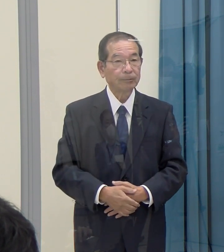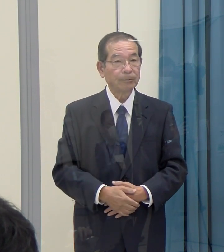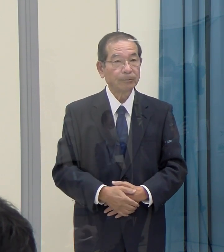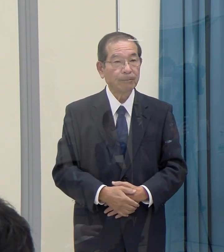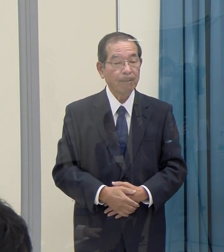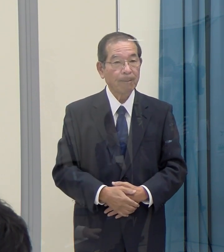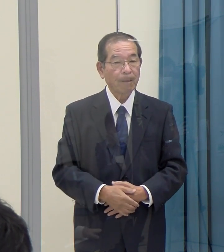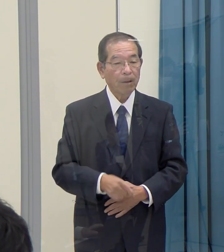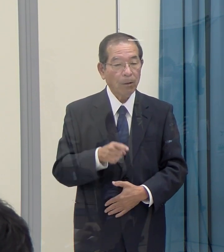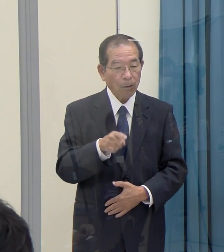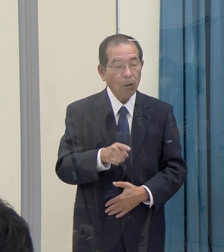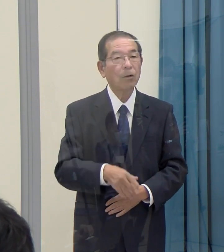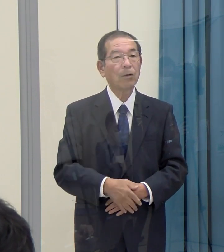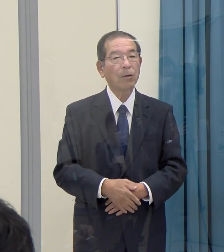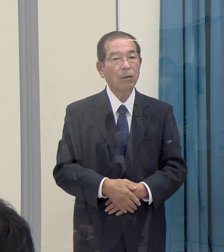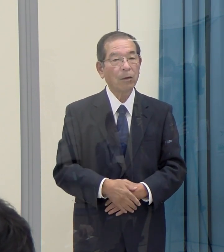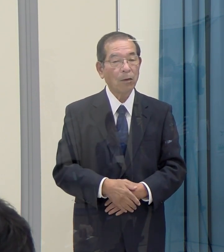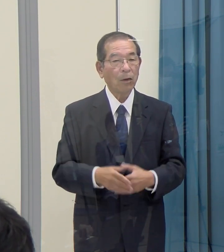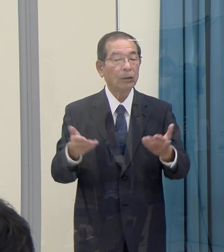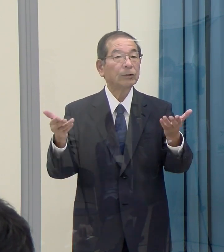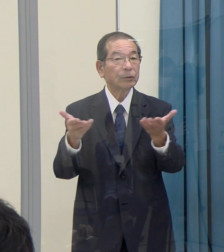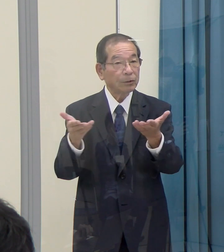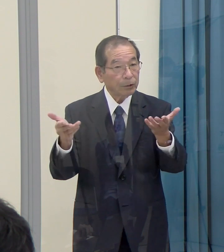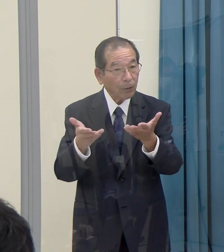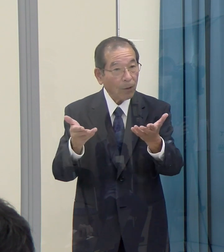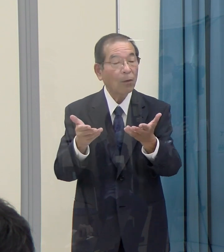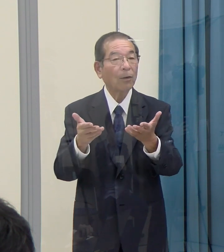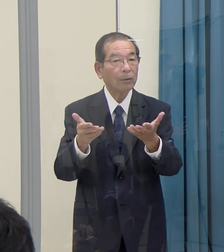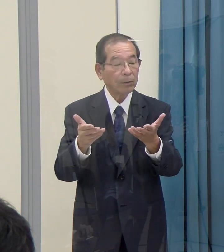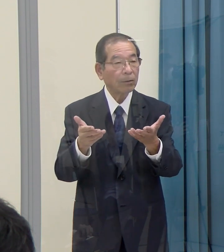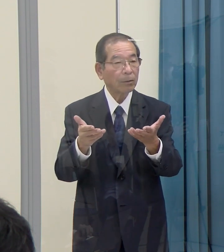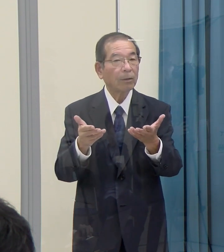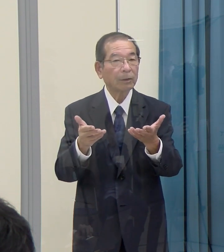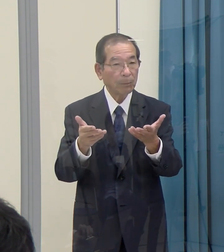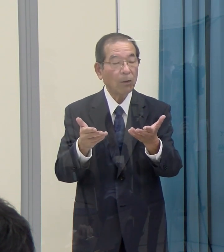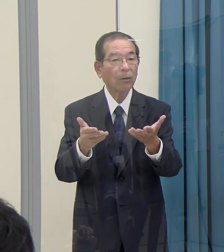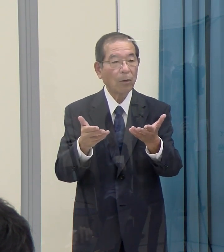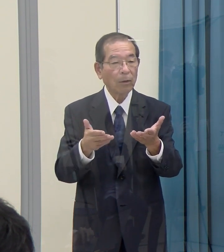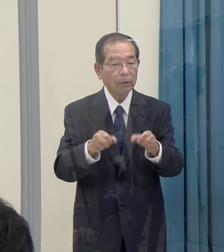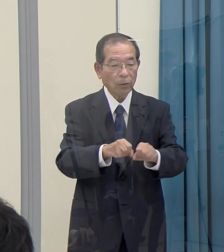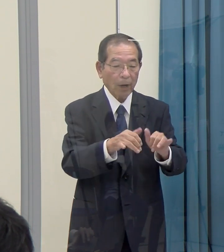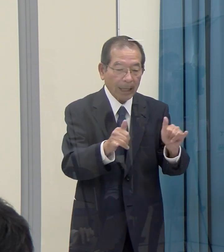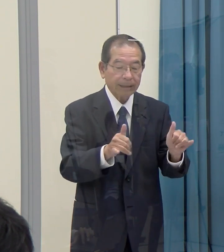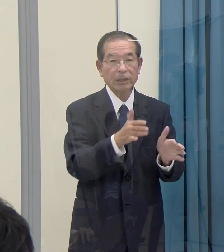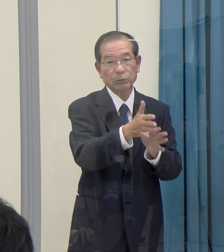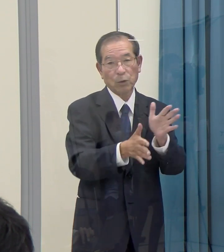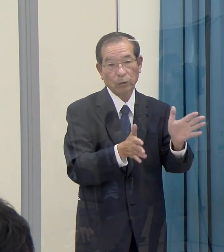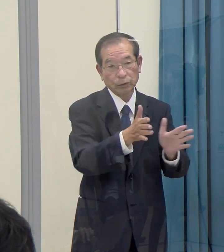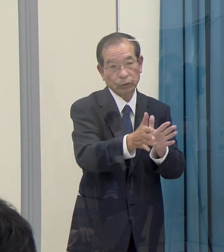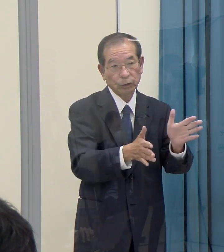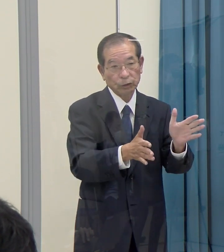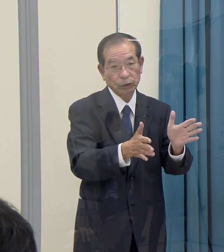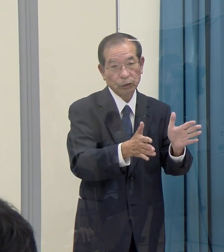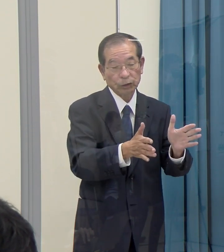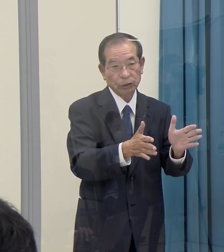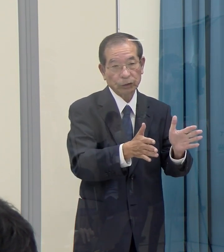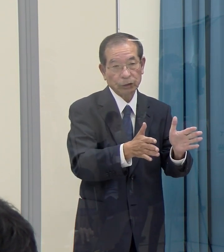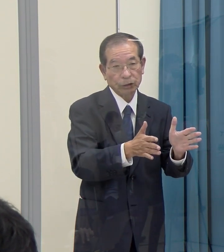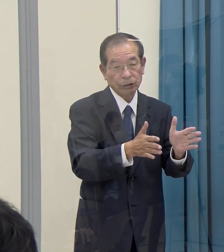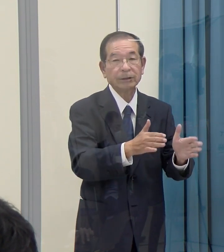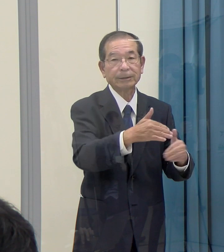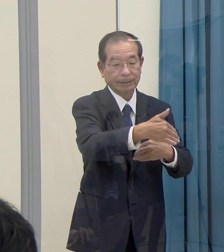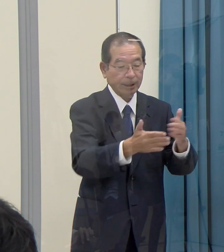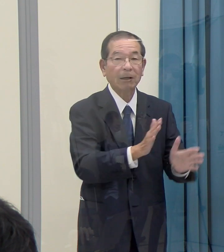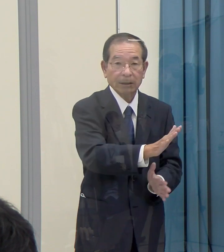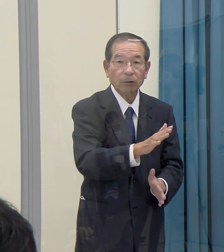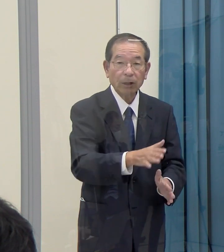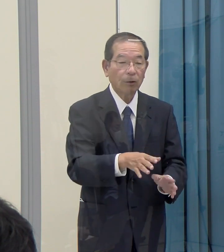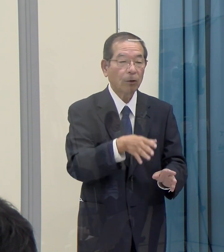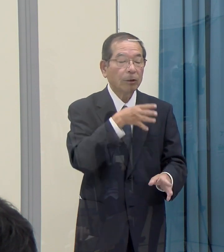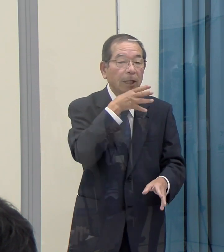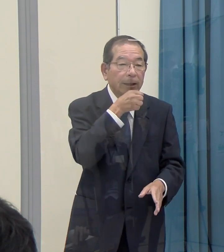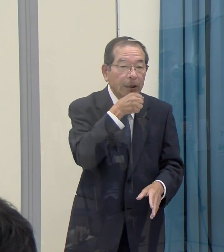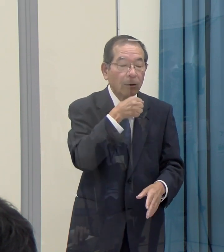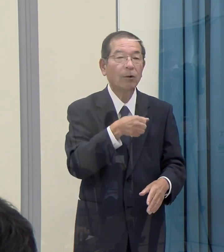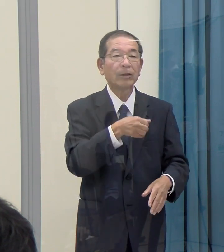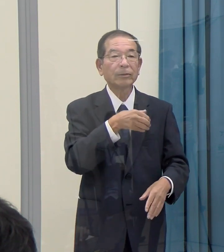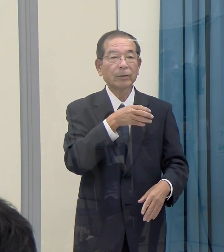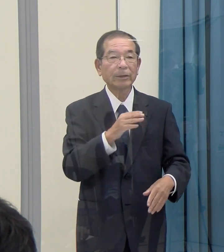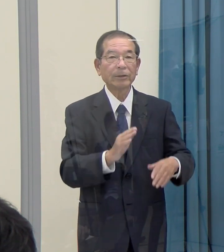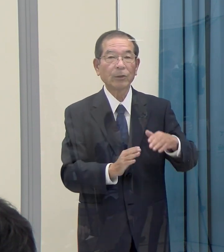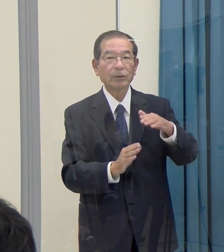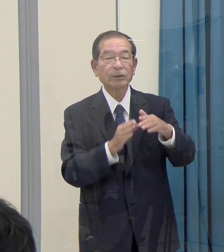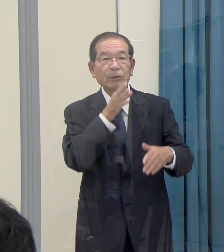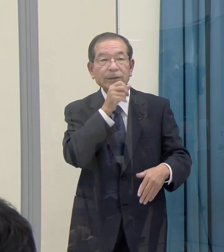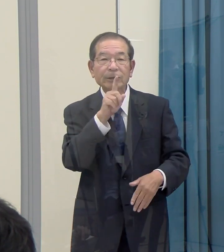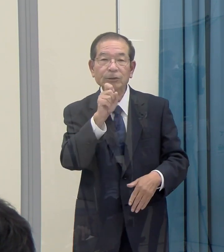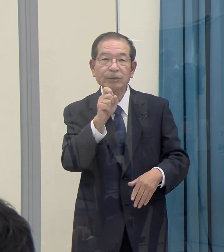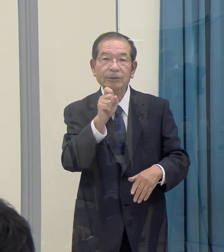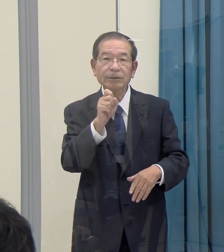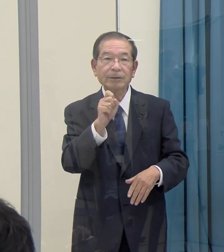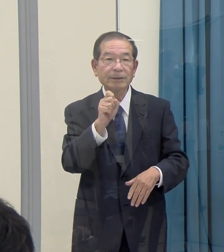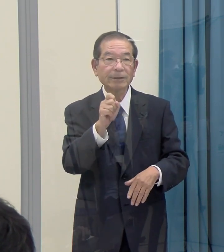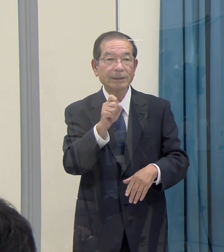このプロジェクトでもパラスポーツ部門があり、対象年齢を満１１歳以上に設定しています。